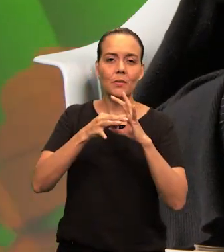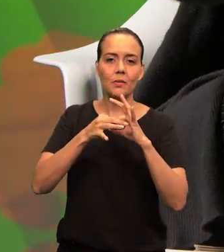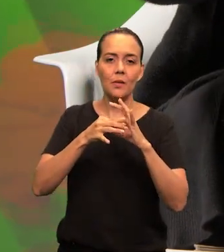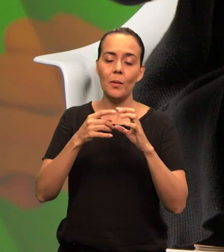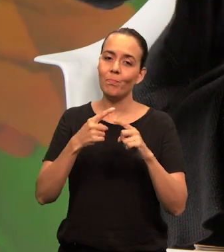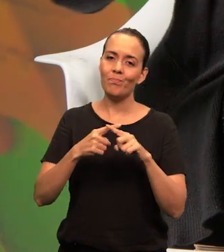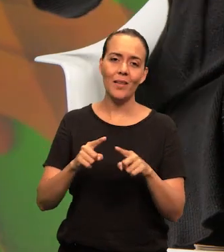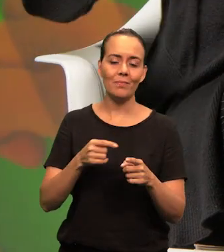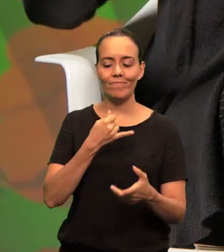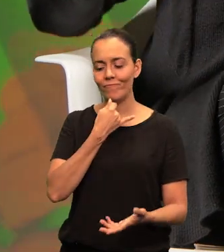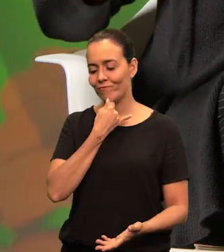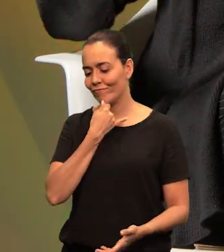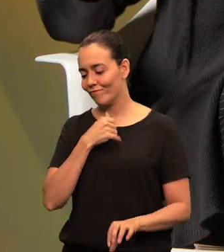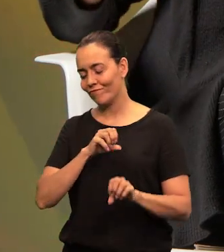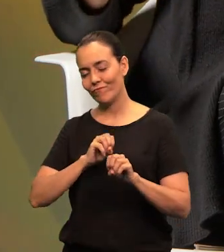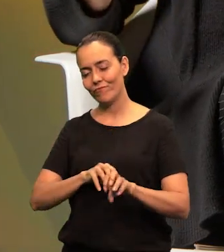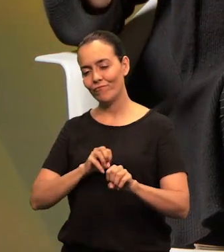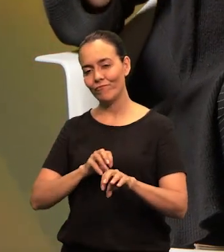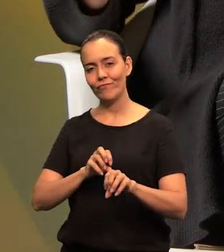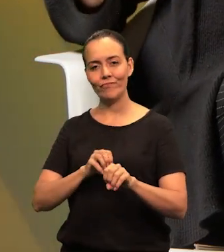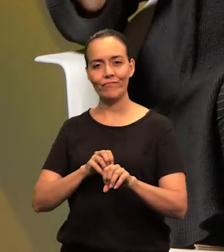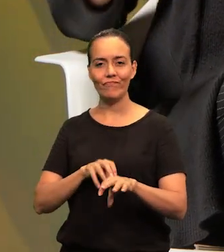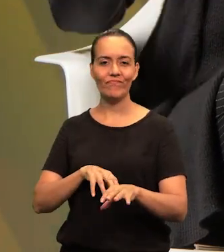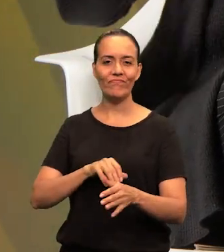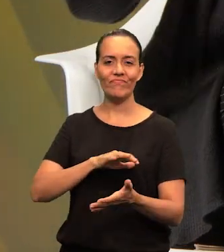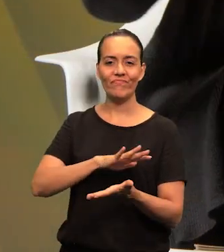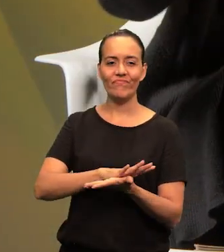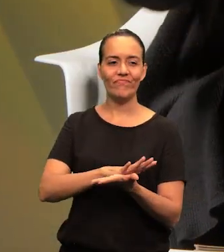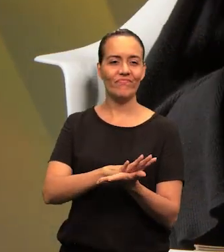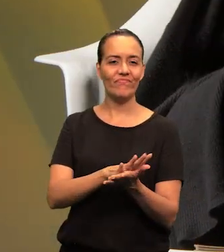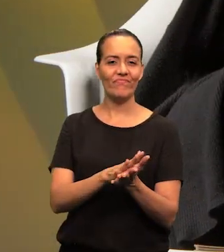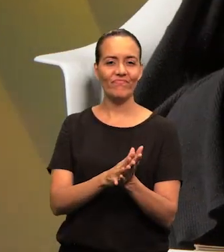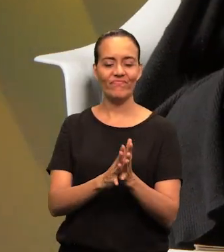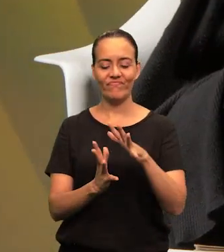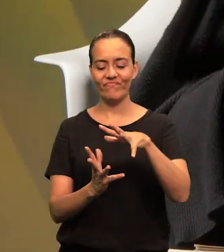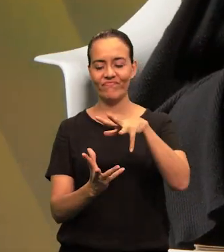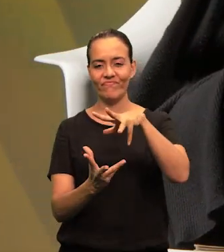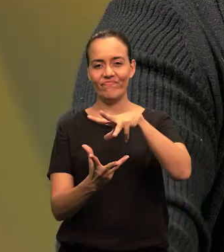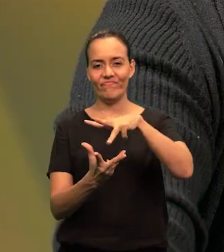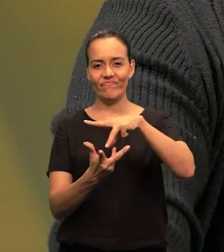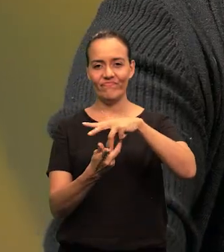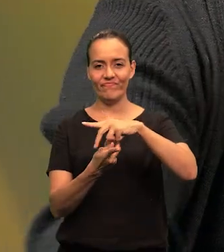mas a nossa educação, infelizmente, nos ajuda a decompor a Terra.